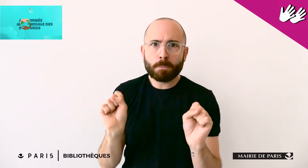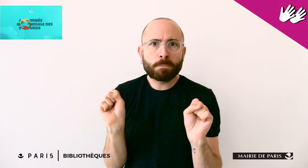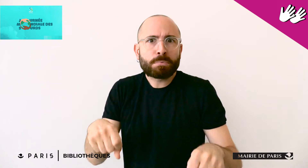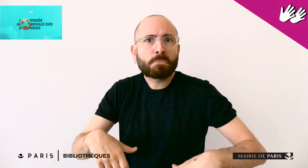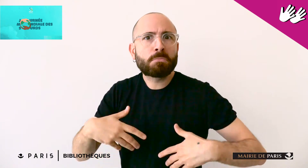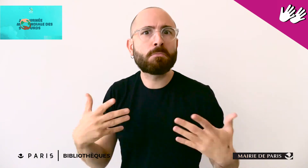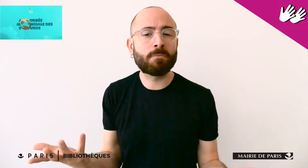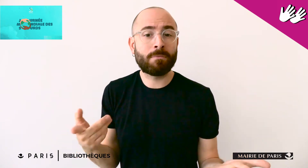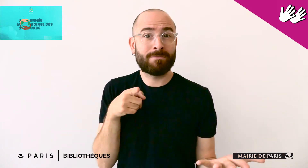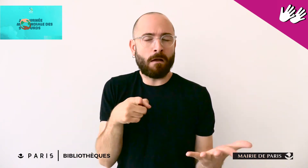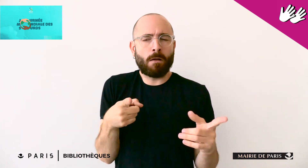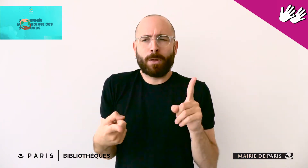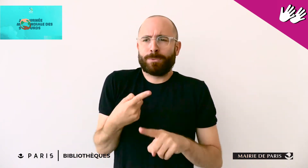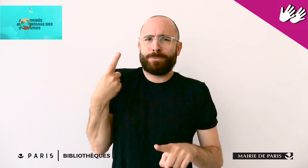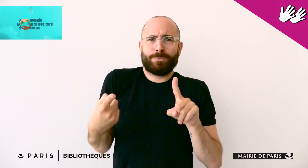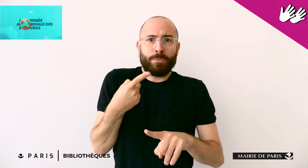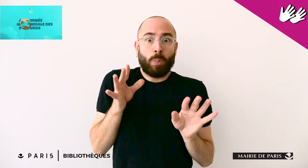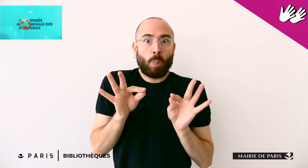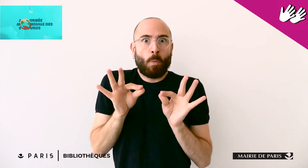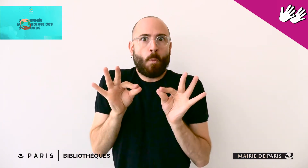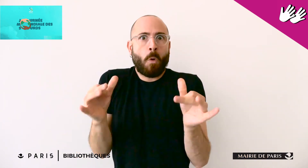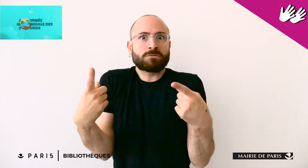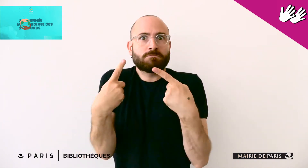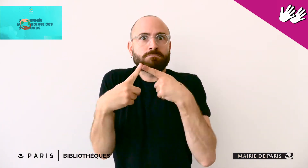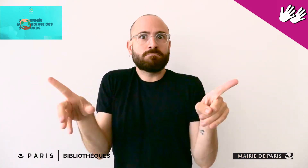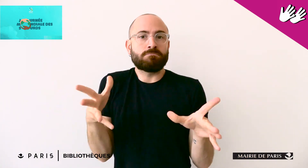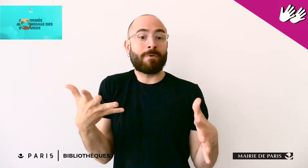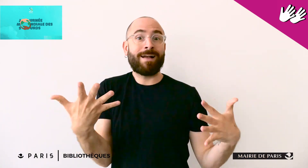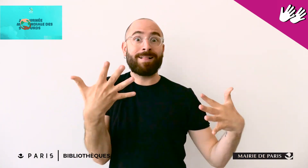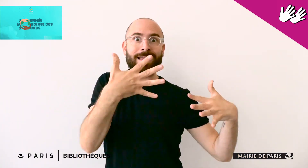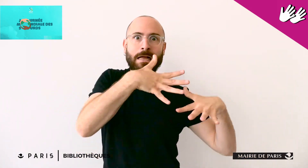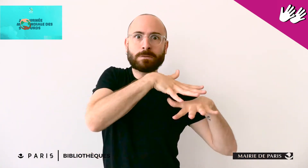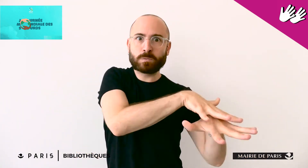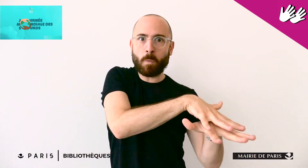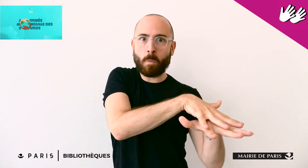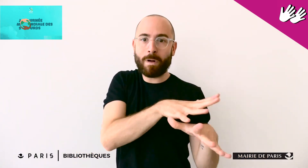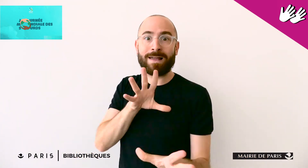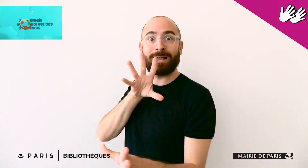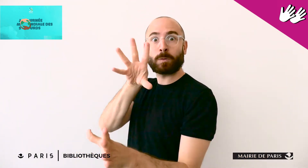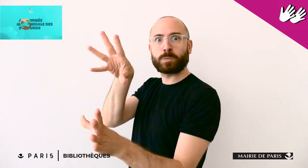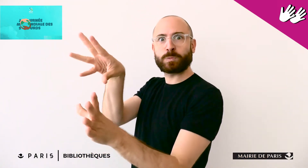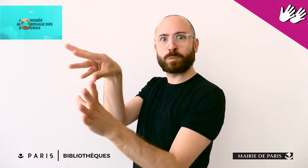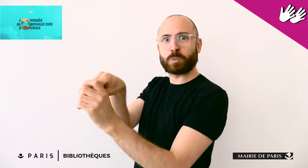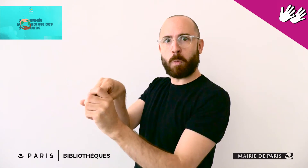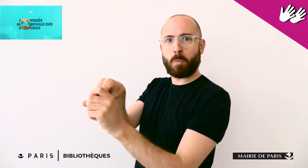Où il sera question des nuances entre intégration et inclusion,